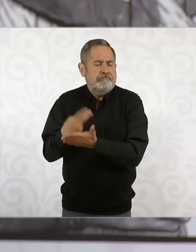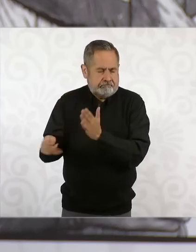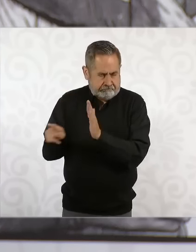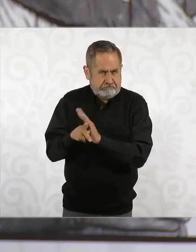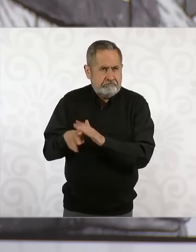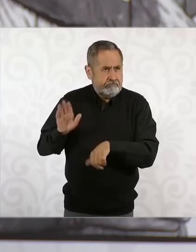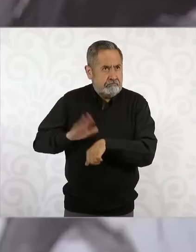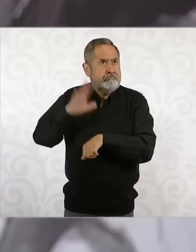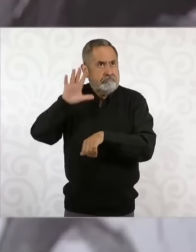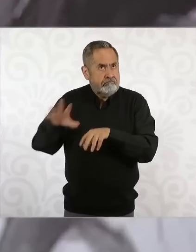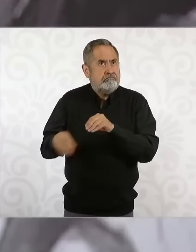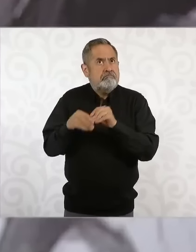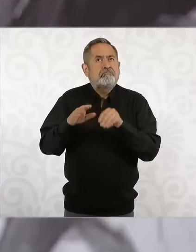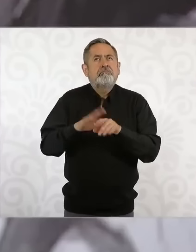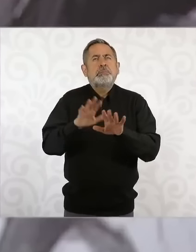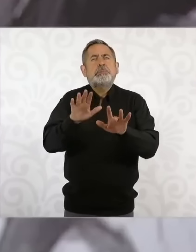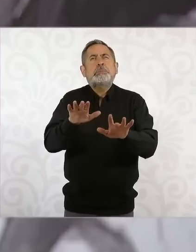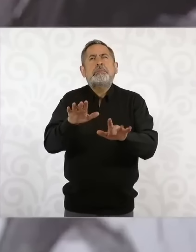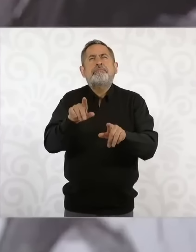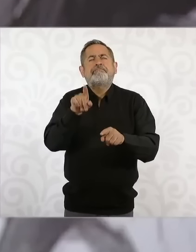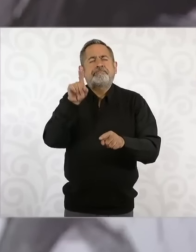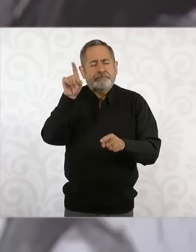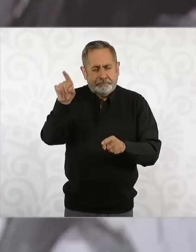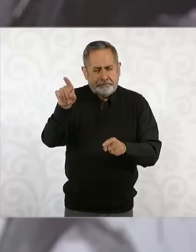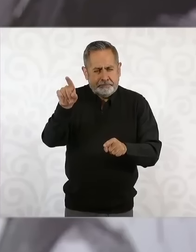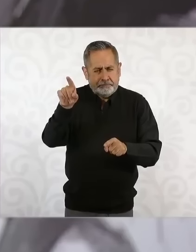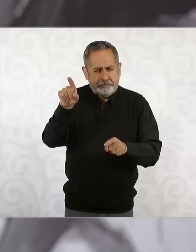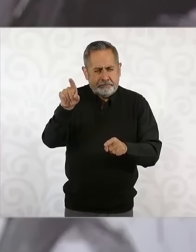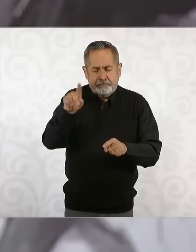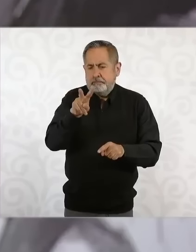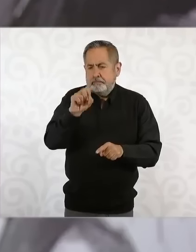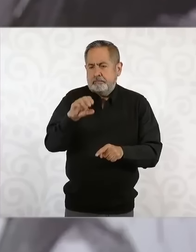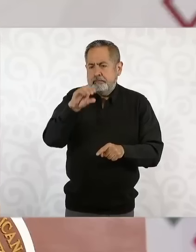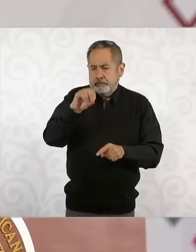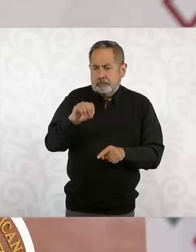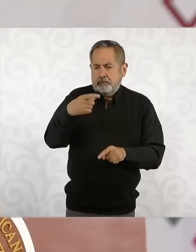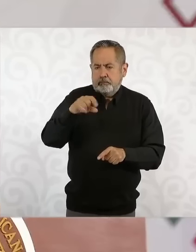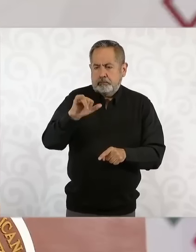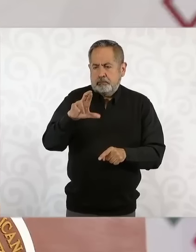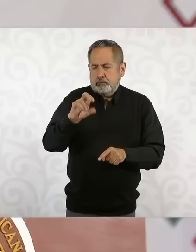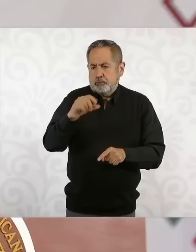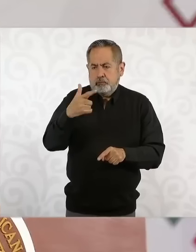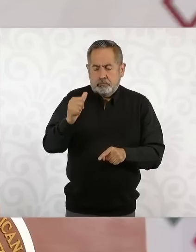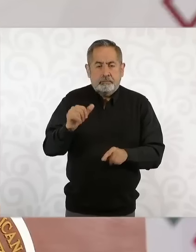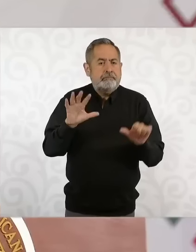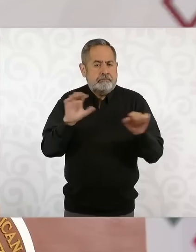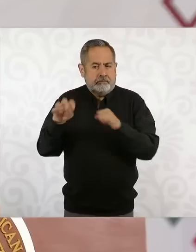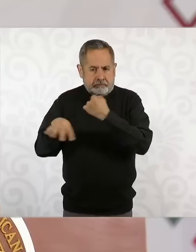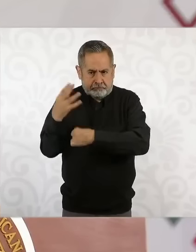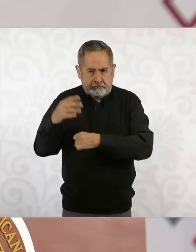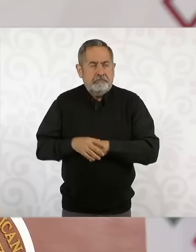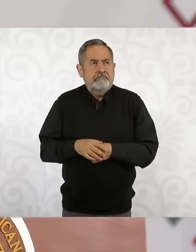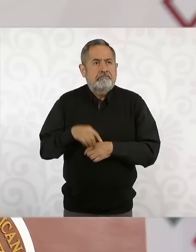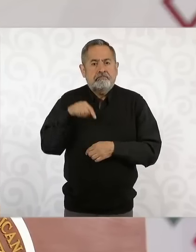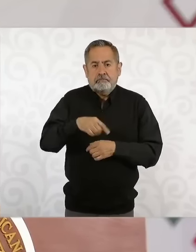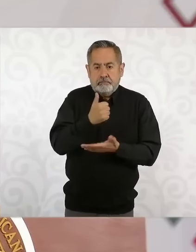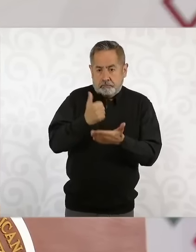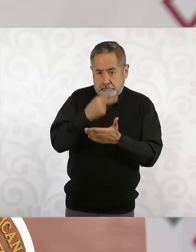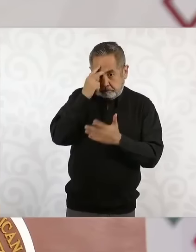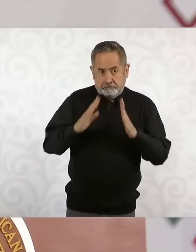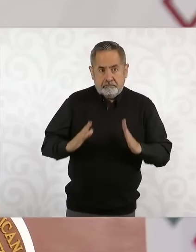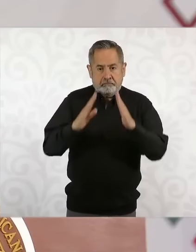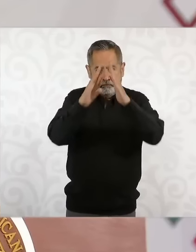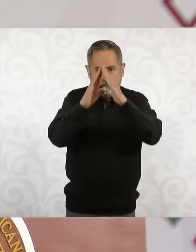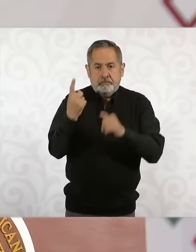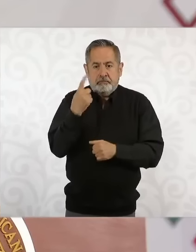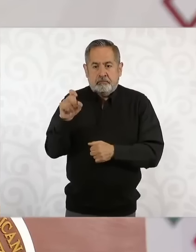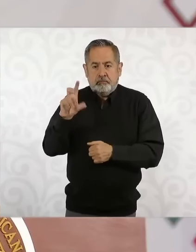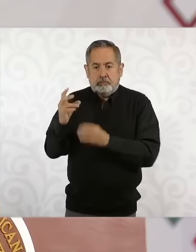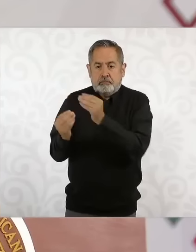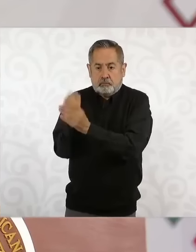en eh Vasco de Quiroga 61, en Tlatelolco 130 nuevos porque hay migración de